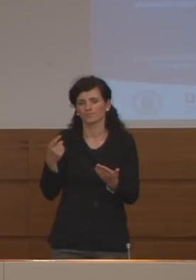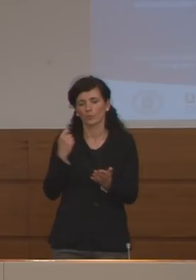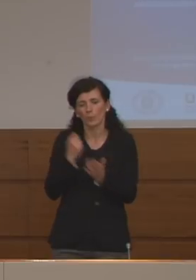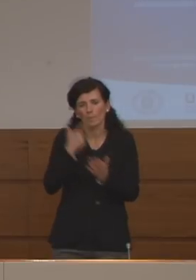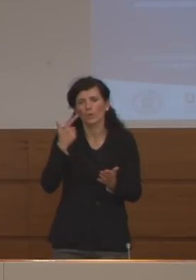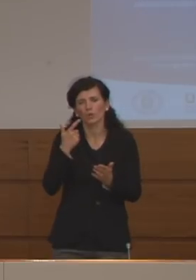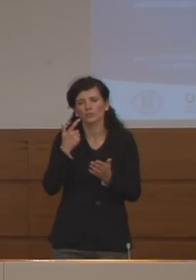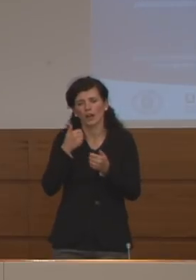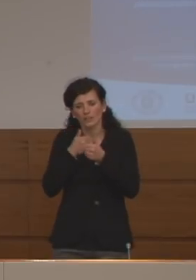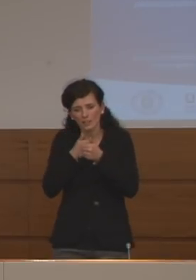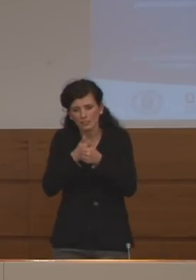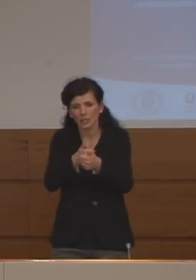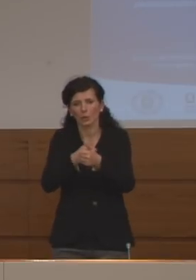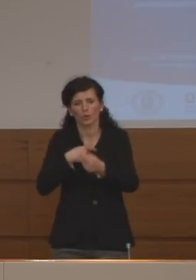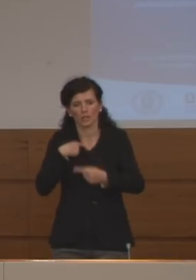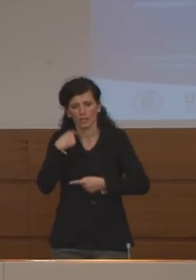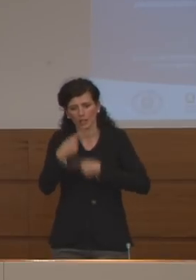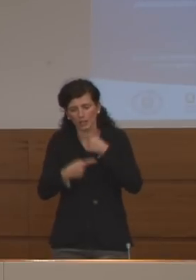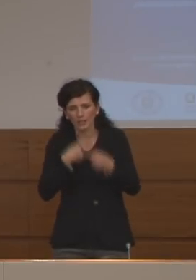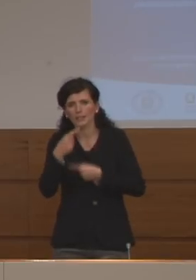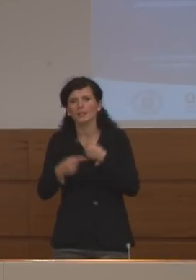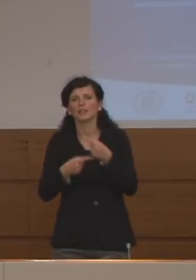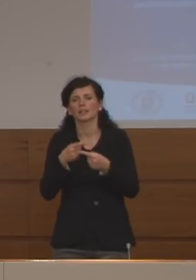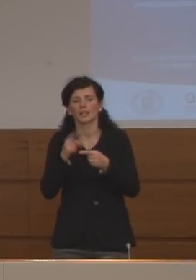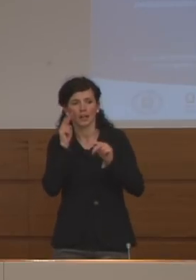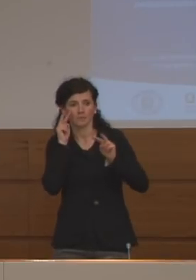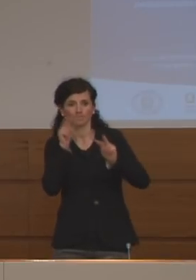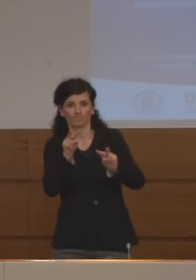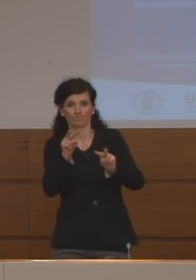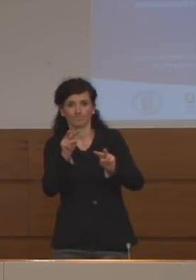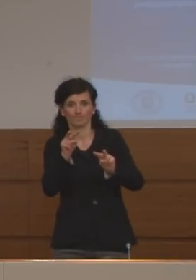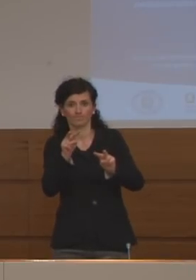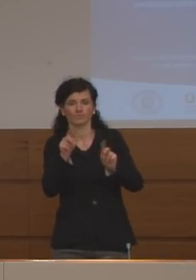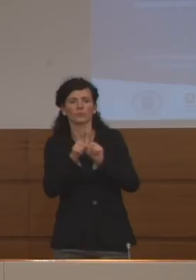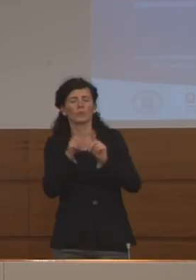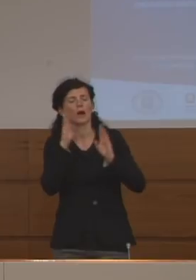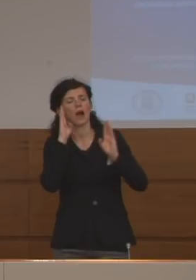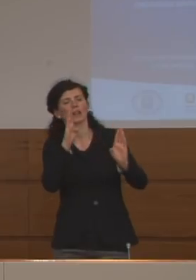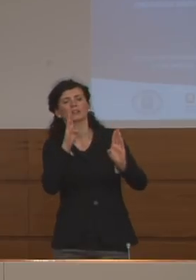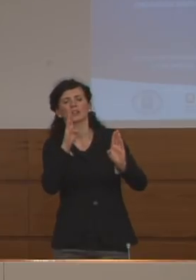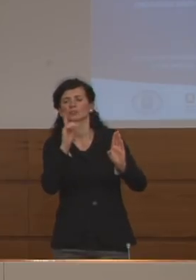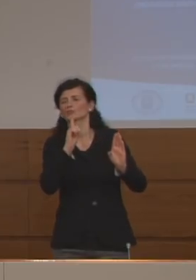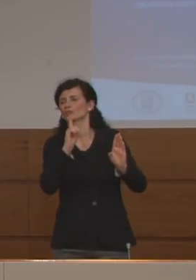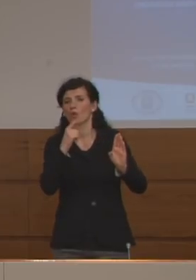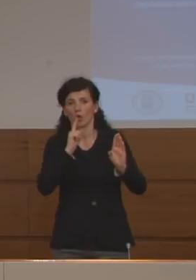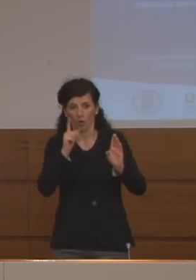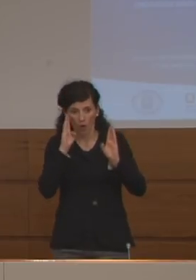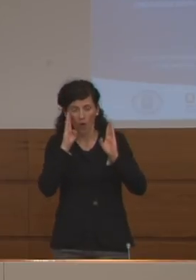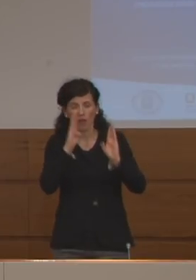non dovrà minimamente essere disattesa, neanche nella fase 2.